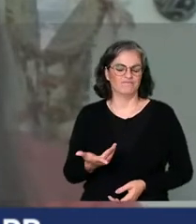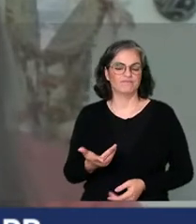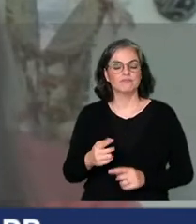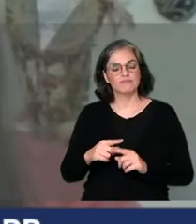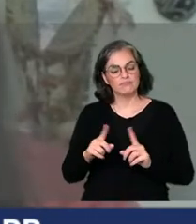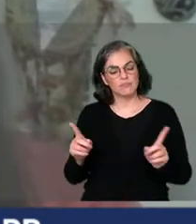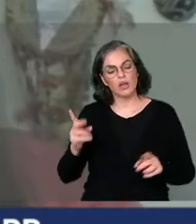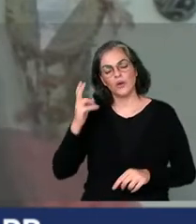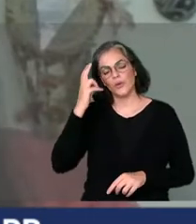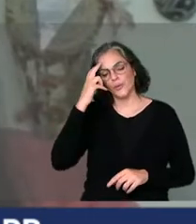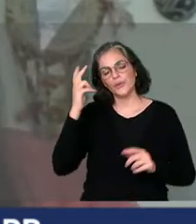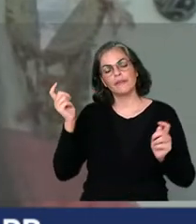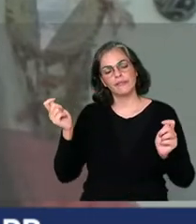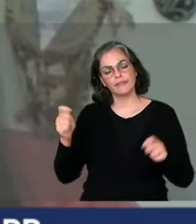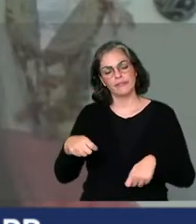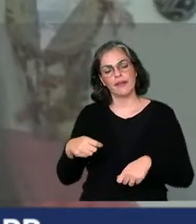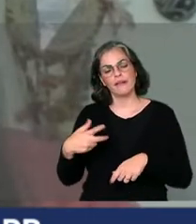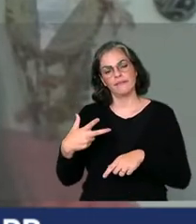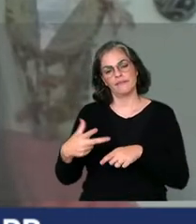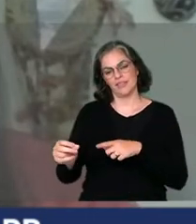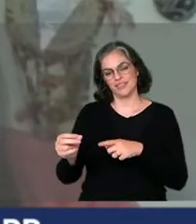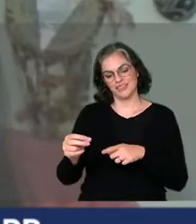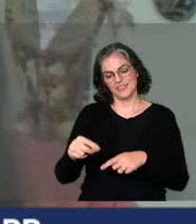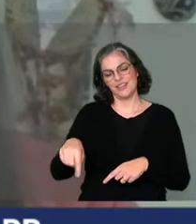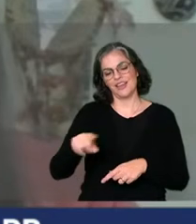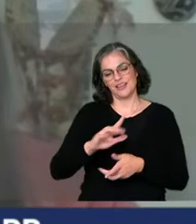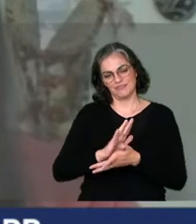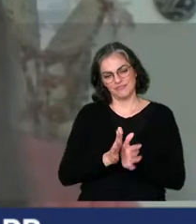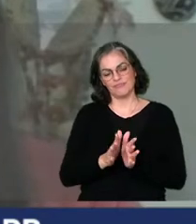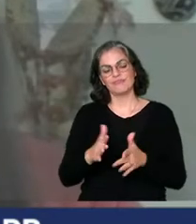AVANÇADO PARA COMBATER, ESSAS RELAÇÕES DE DIVERSIDADE NO PAÍS. E A CULTURA É UMA FORMA DE COMBATER ESSA VIOLÊ